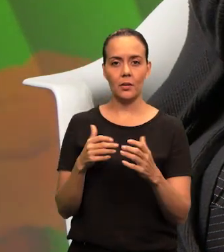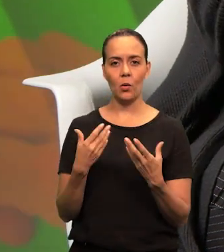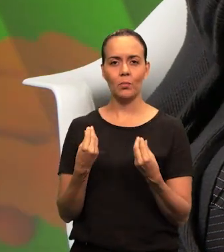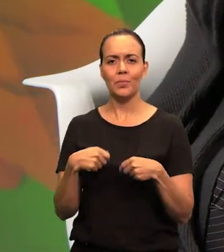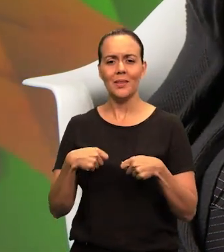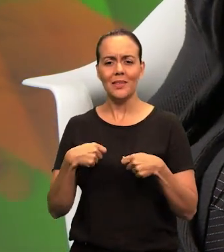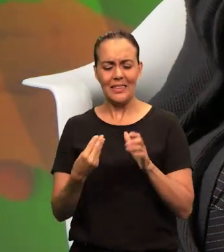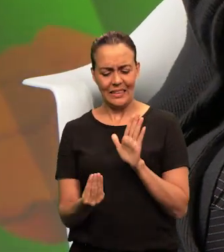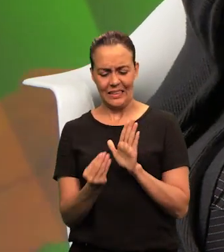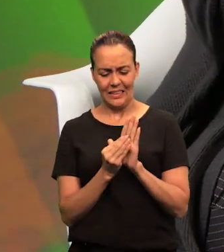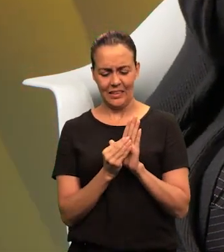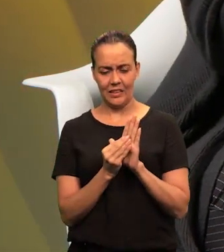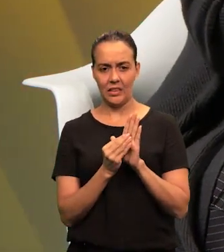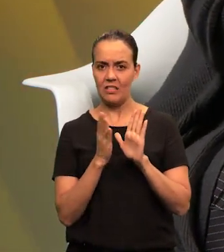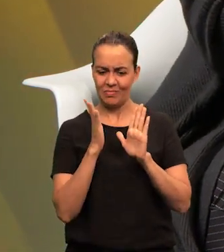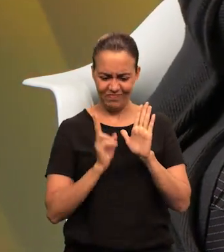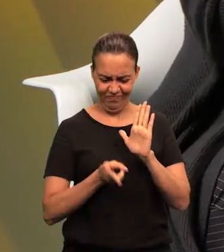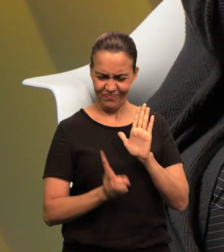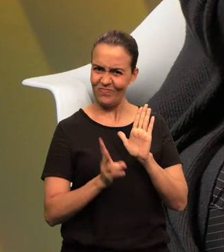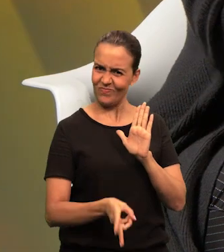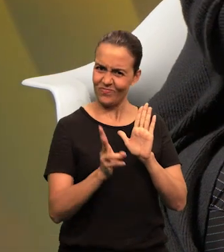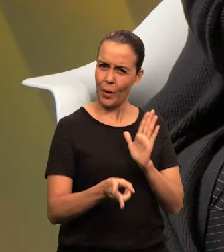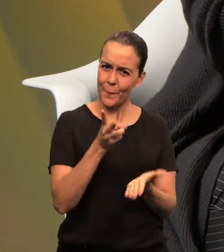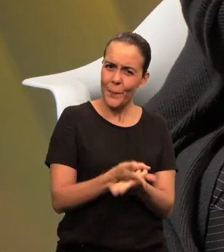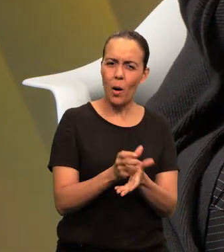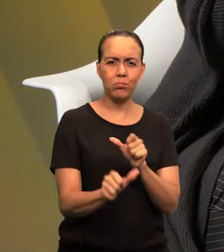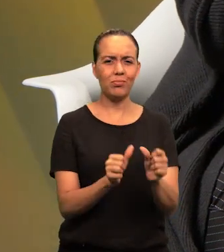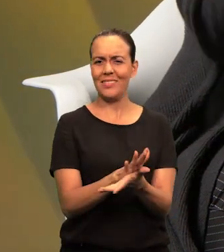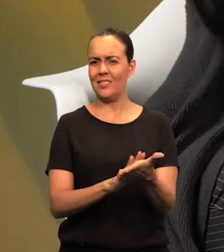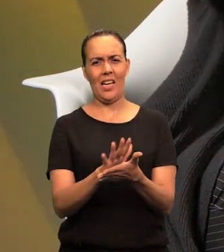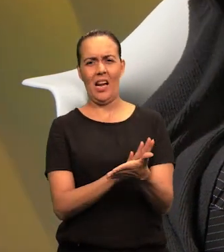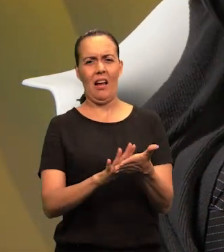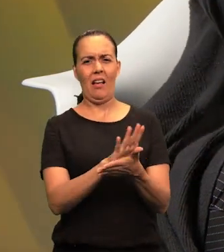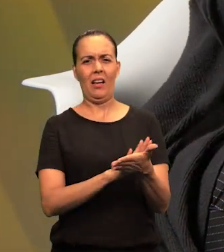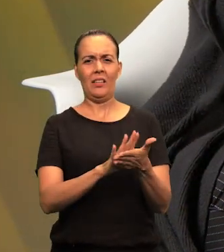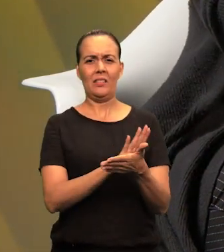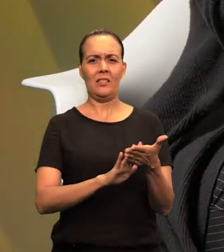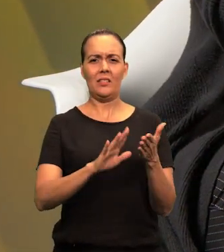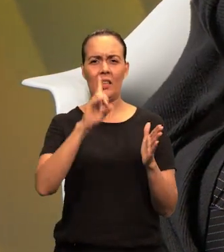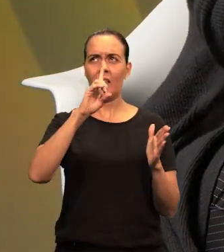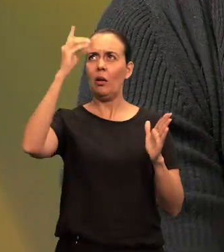é algo dado, fixo, eterno. Dado por Deus ao humano